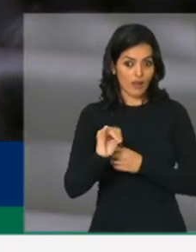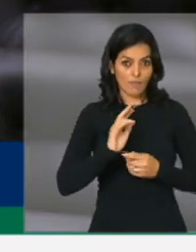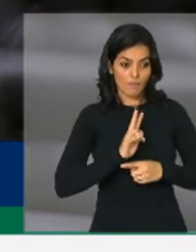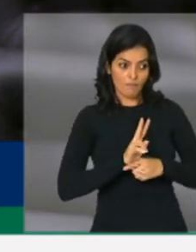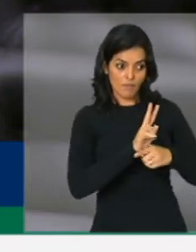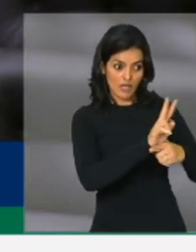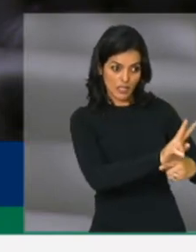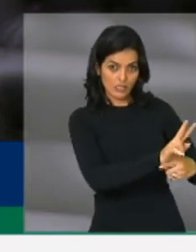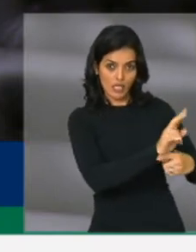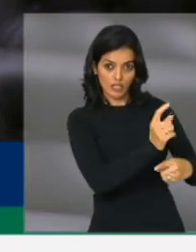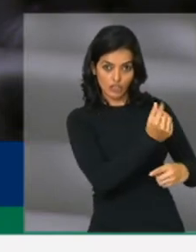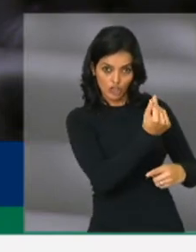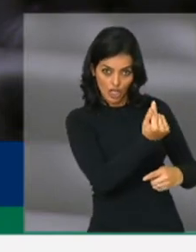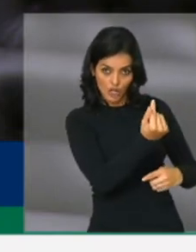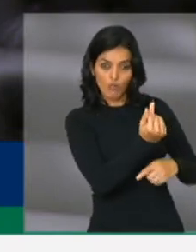DESENVOLVE NADA. PURA TRANSFERÊNCIA DE RENDA.